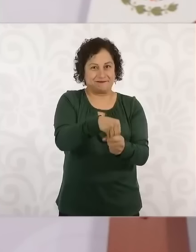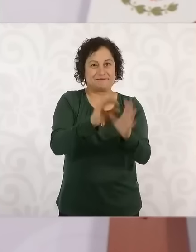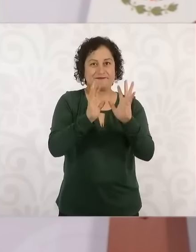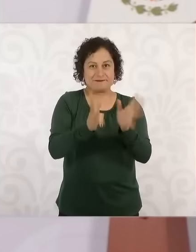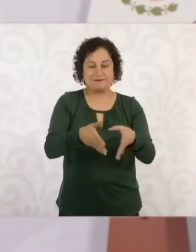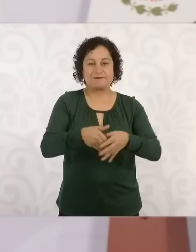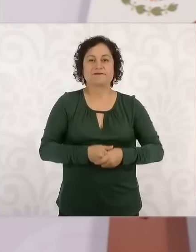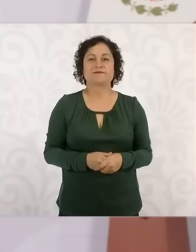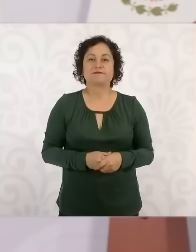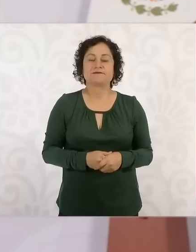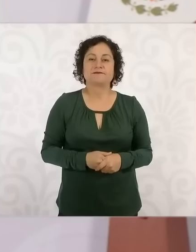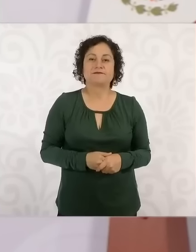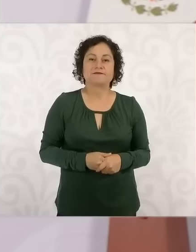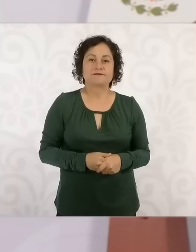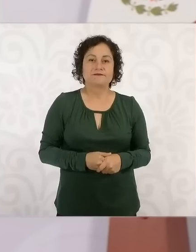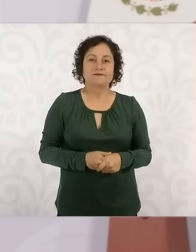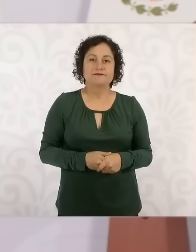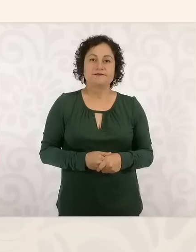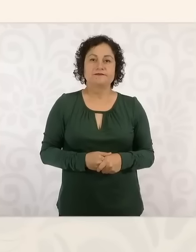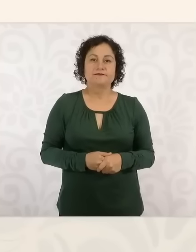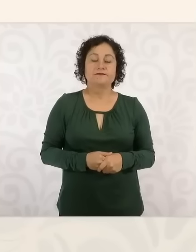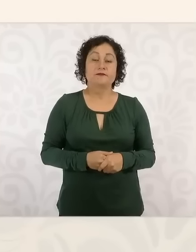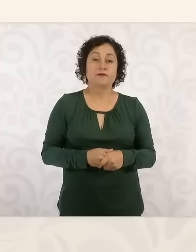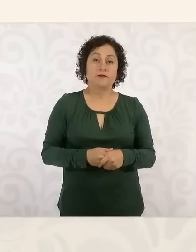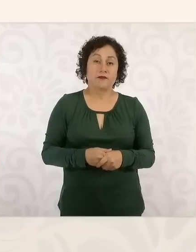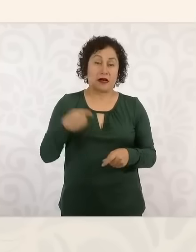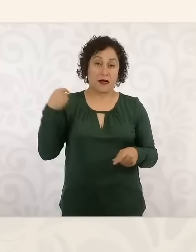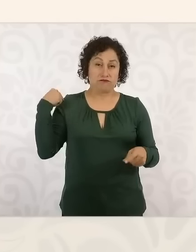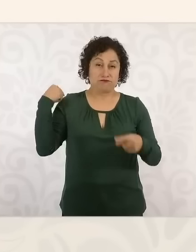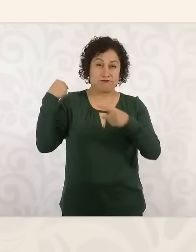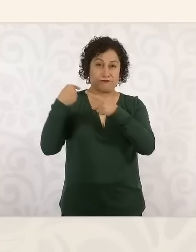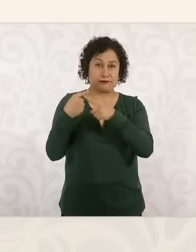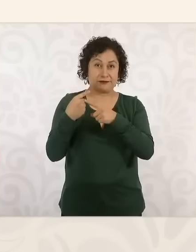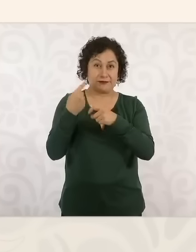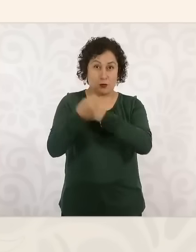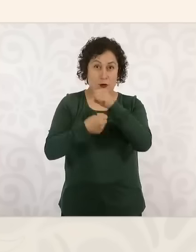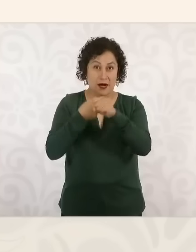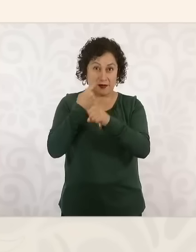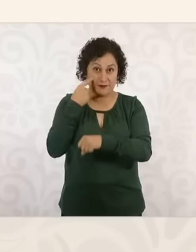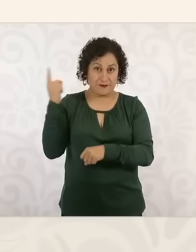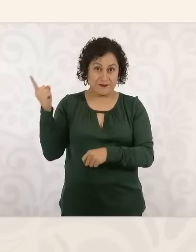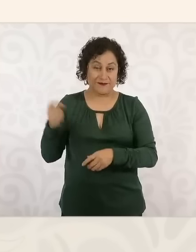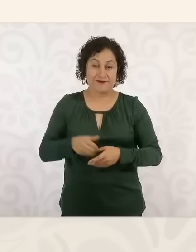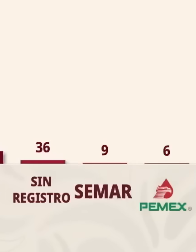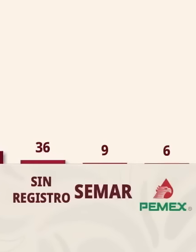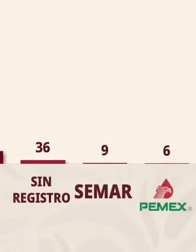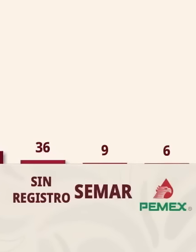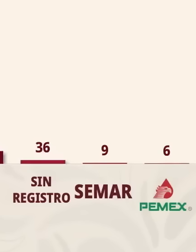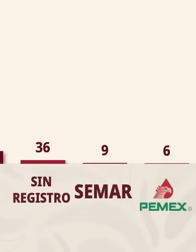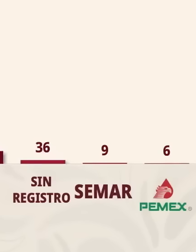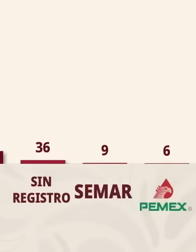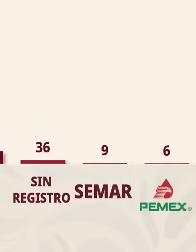el cierre eh al mes de diciembre. Eh, nosotros iniciamos las visitas en el mes de junio. Eh,